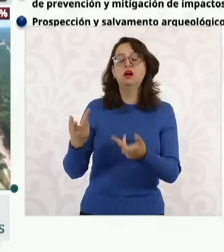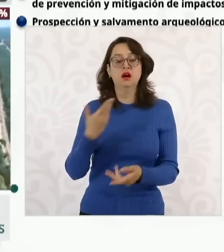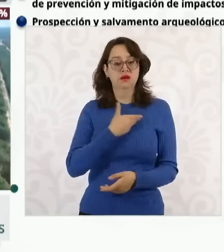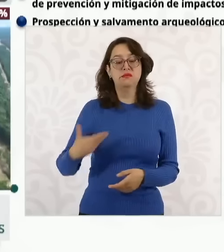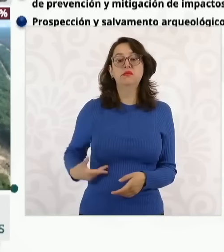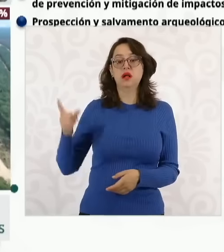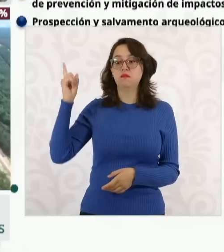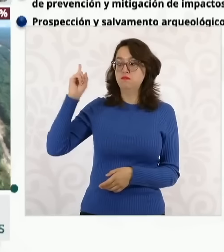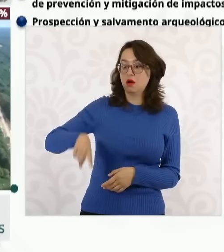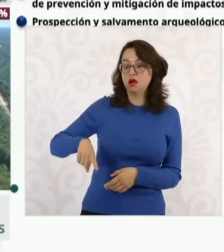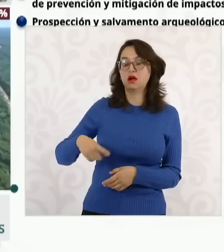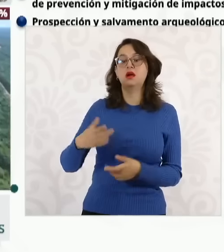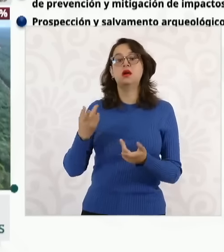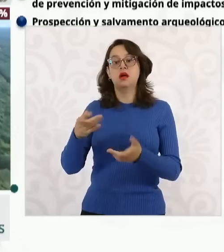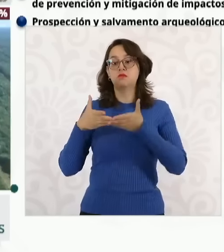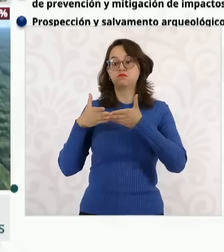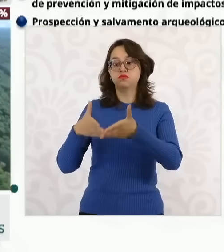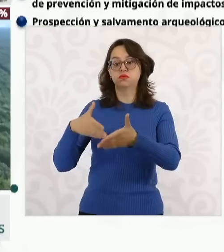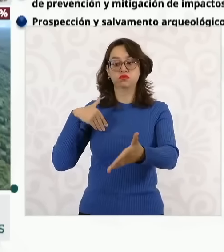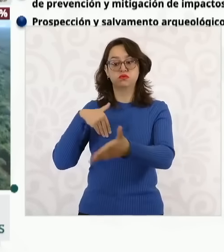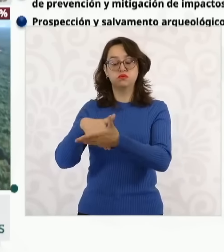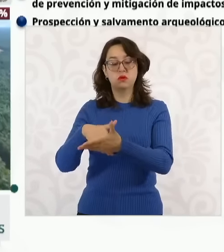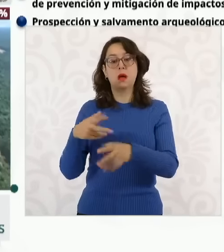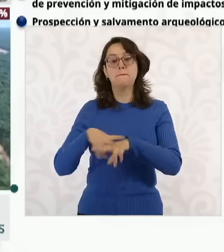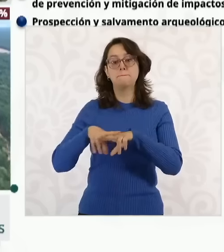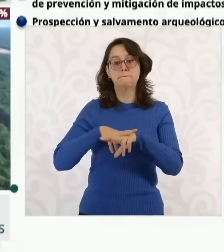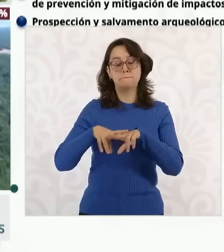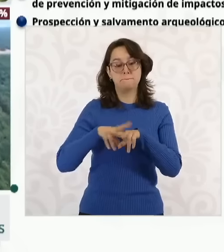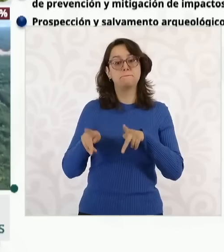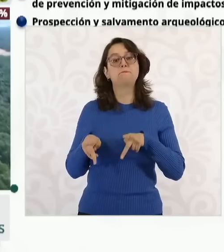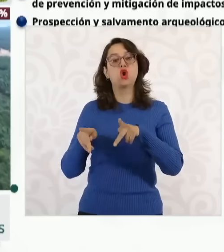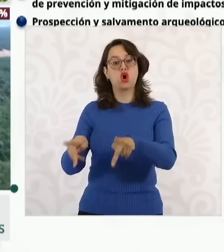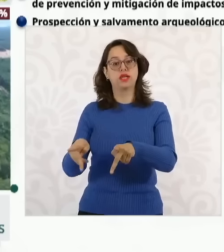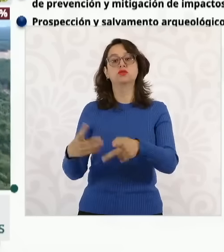de la República, de conectar el anillo ferroviario y llevar Vía Nueva hasta Progreso, hasta el puerto